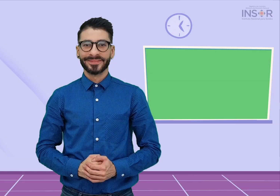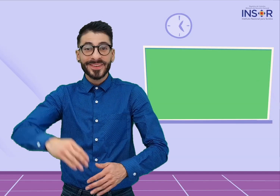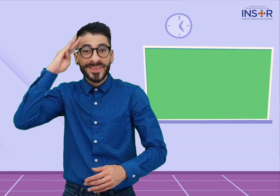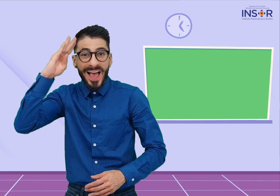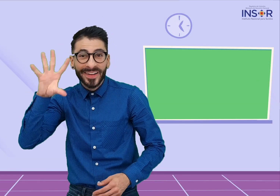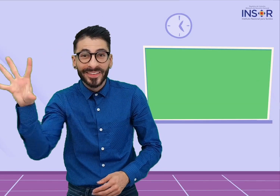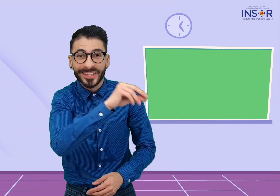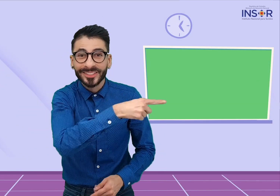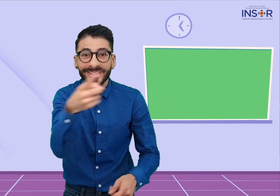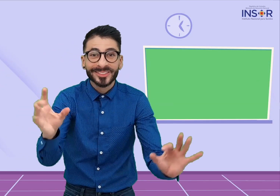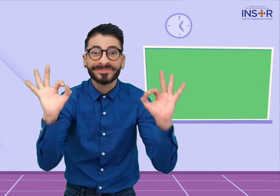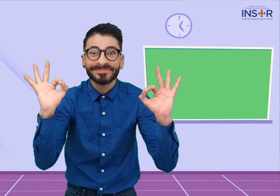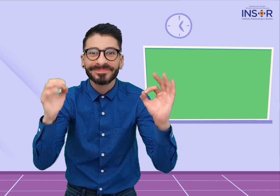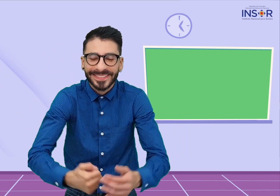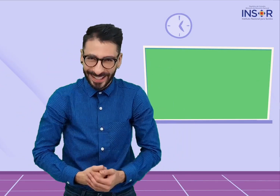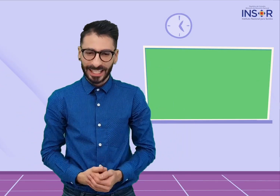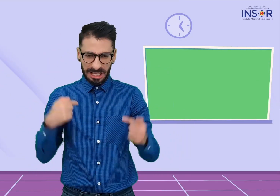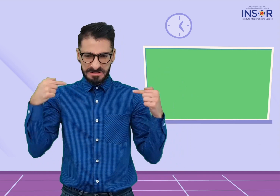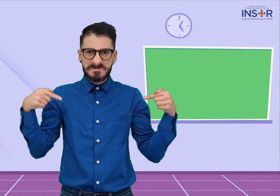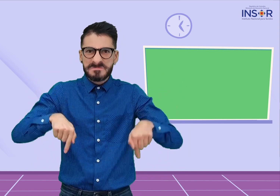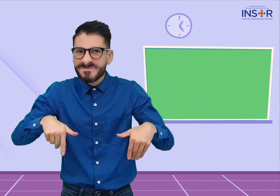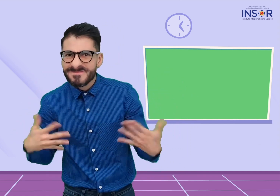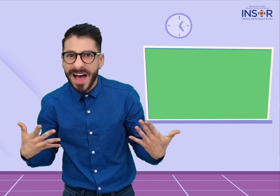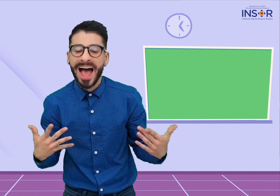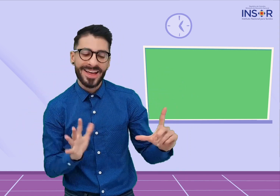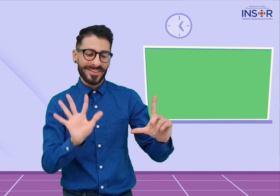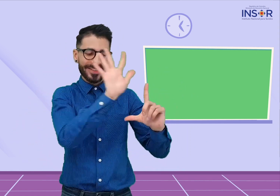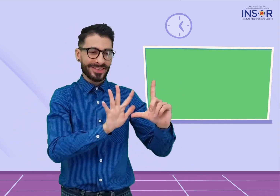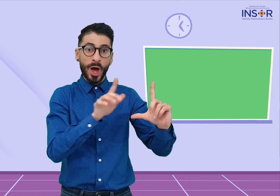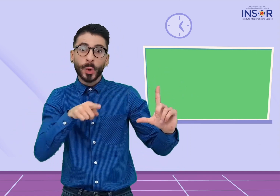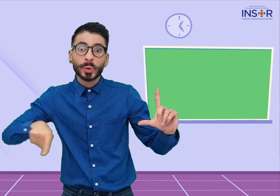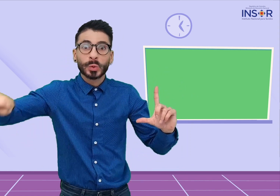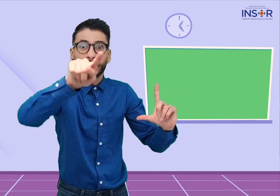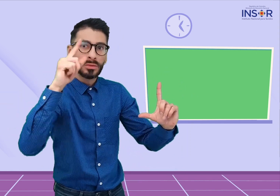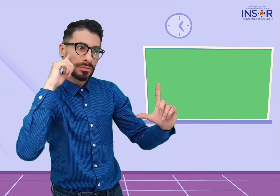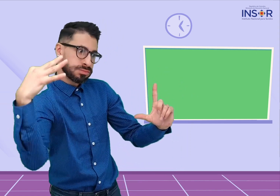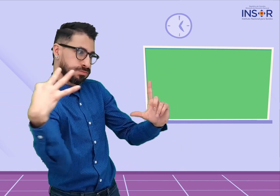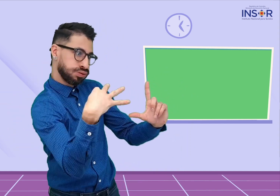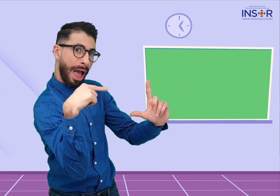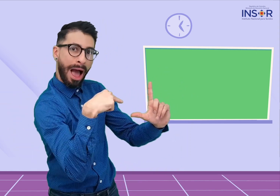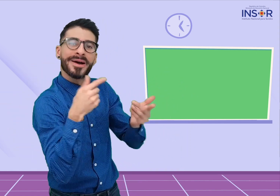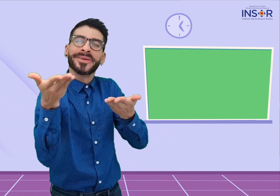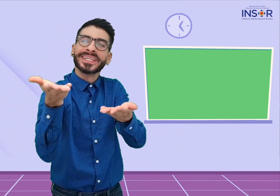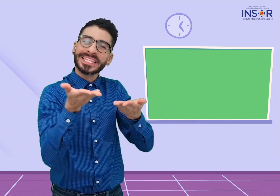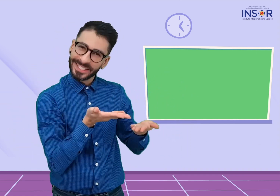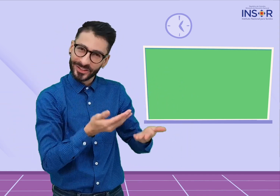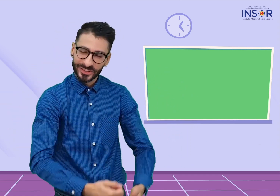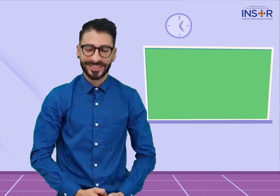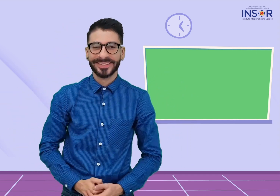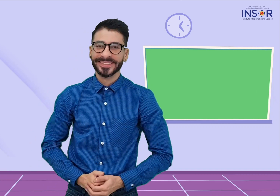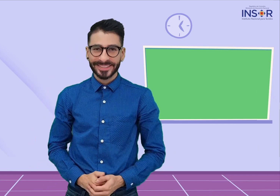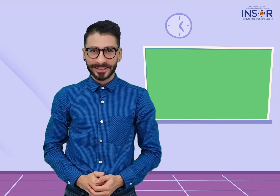Hola a todos. Espero que se encuentren bien. Bienvenidos a este nuevo video.